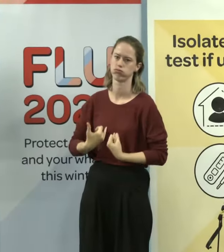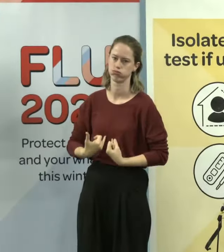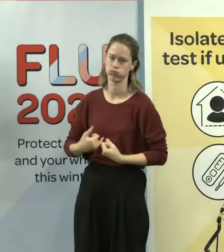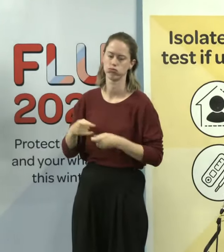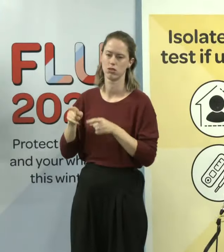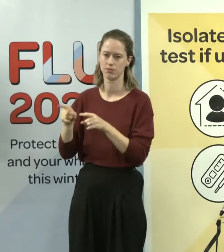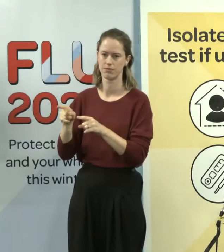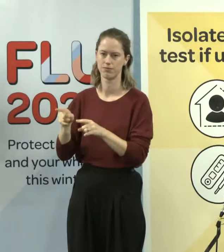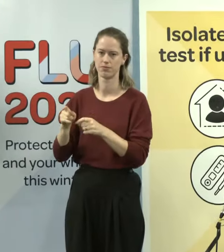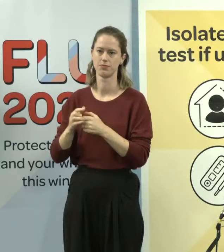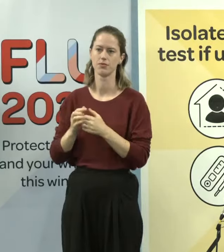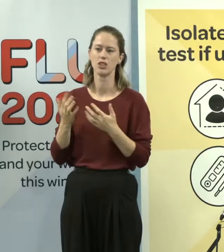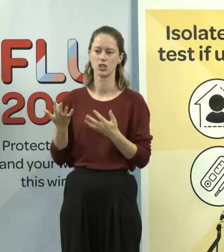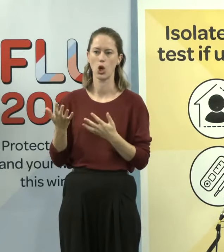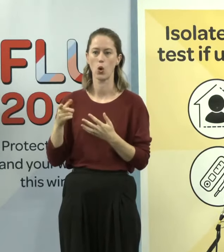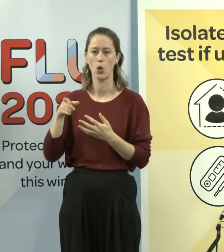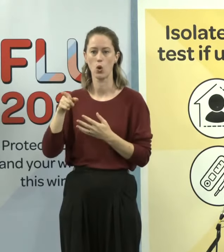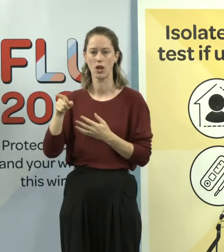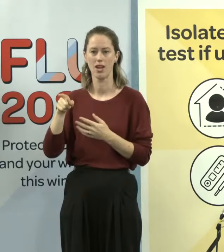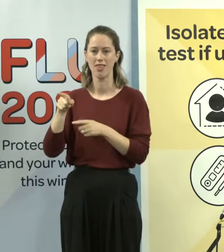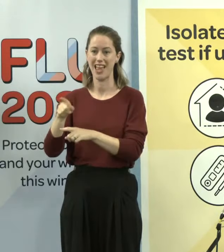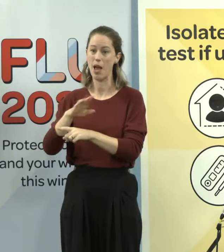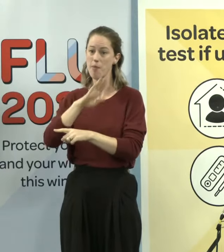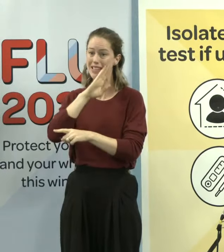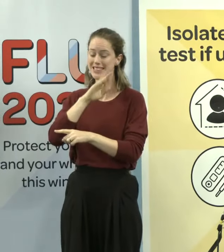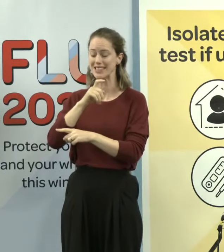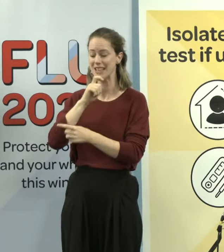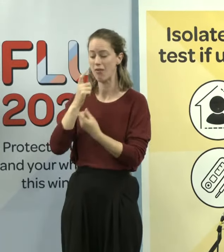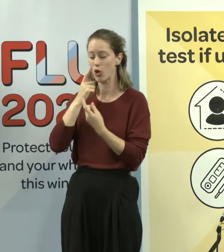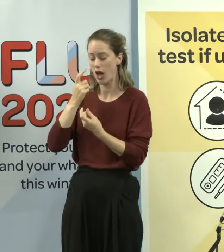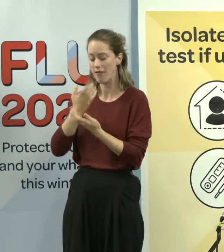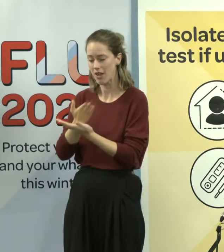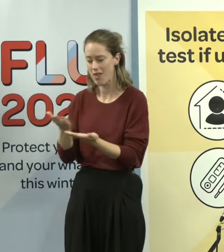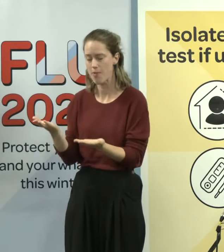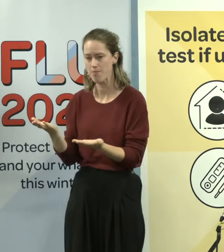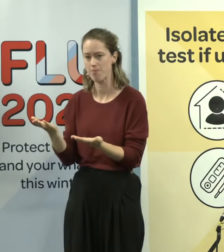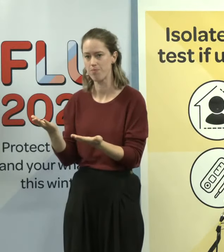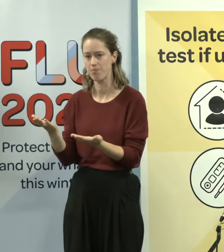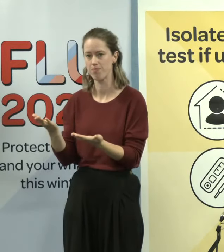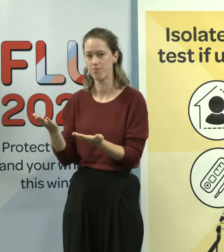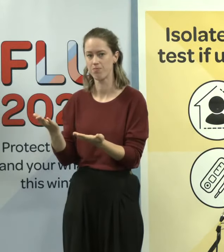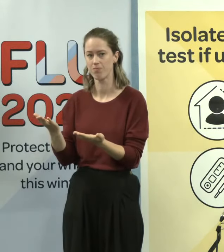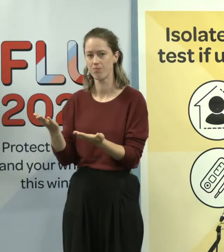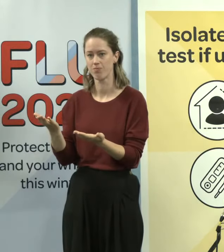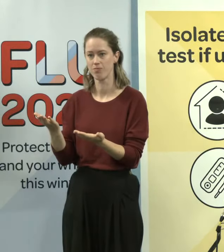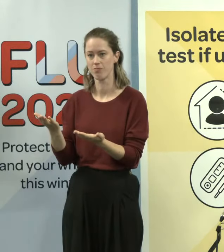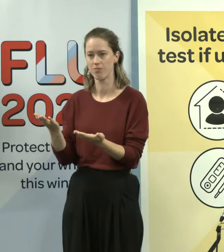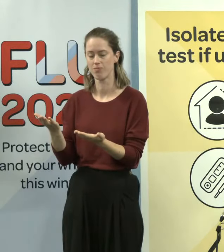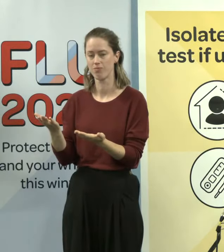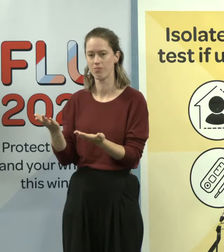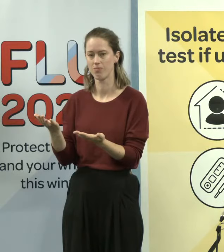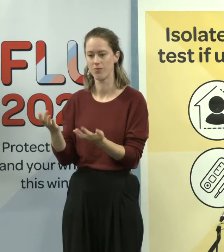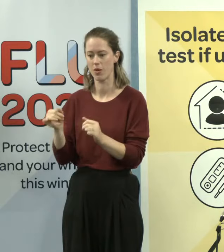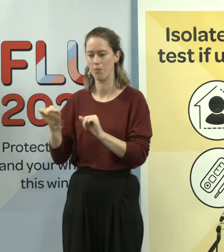te haere tonu 400 nga taangata